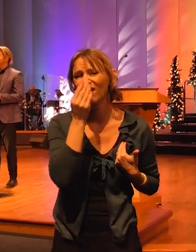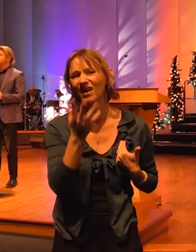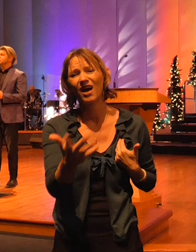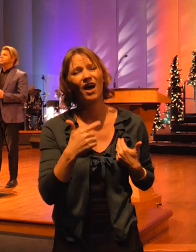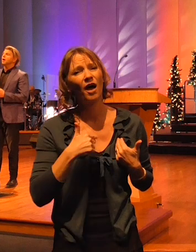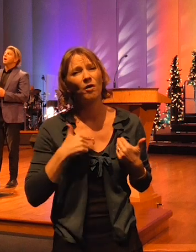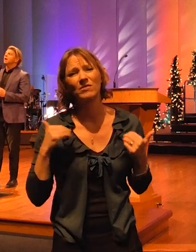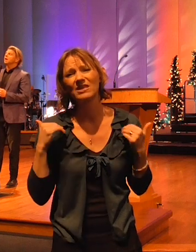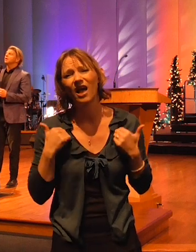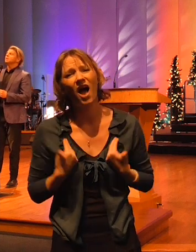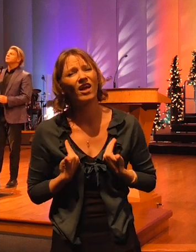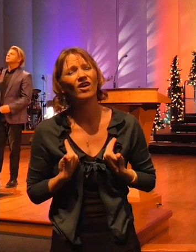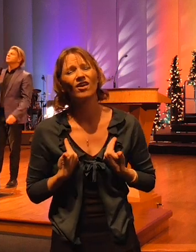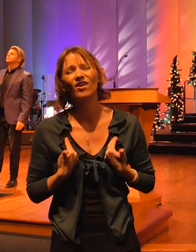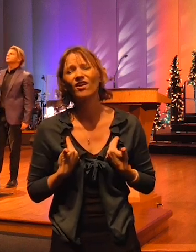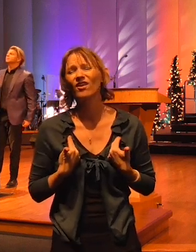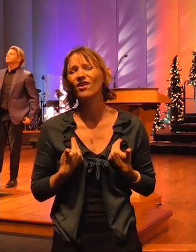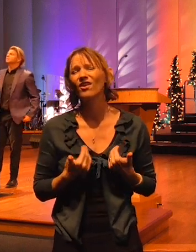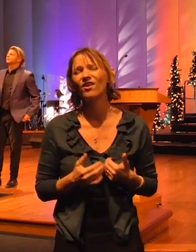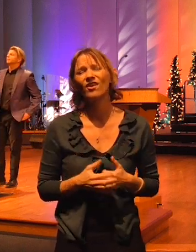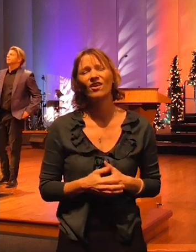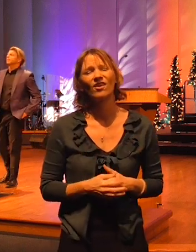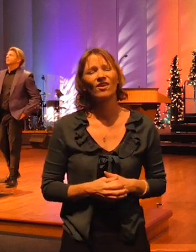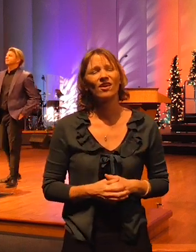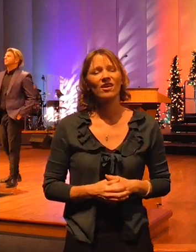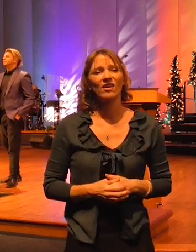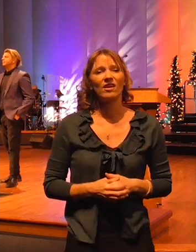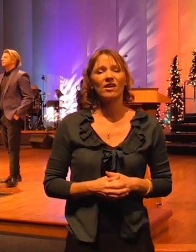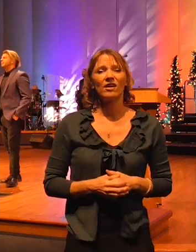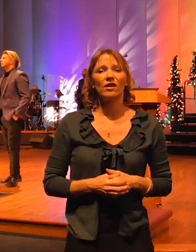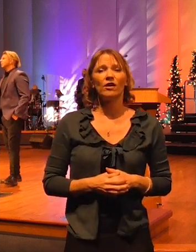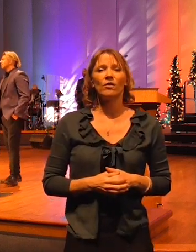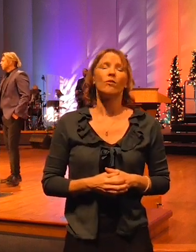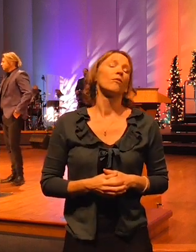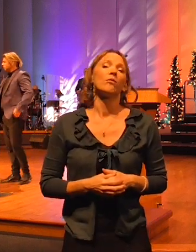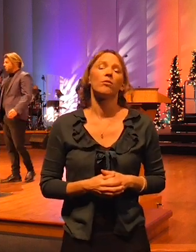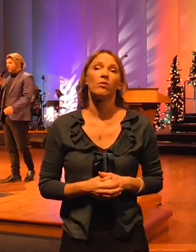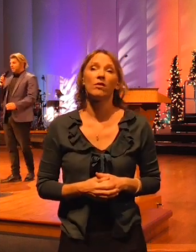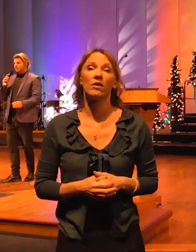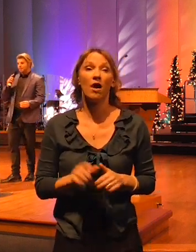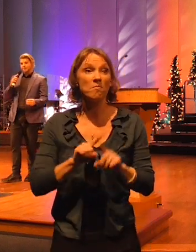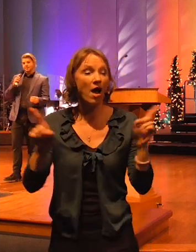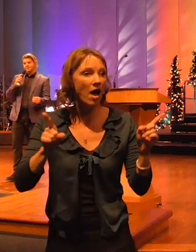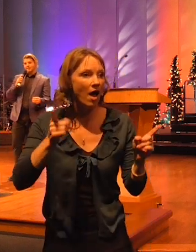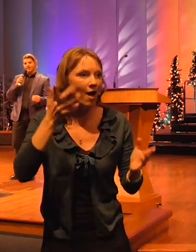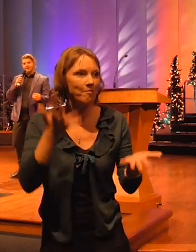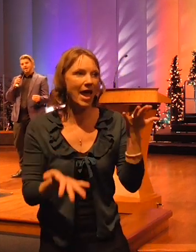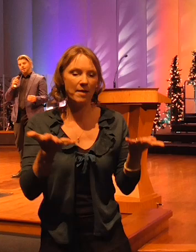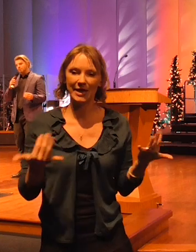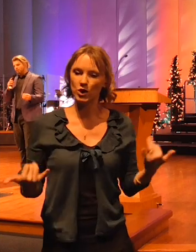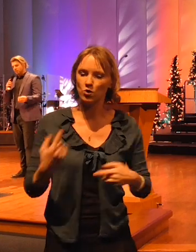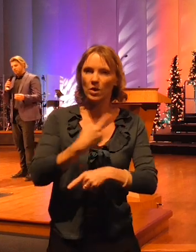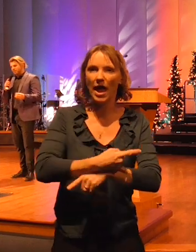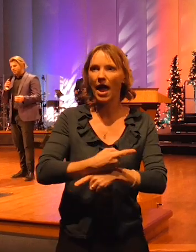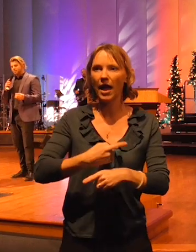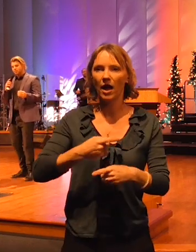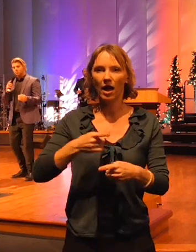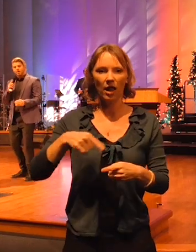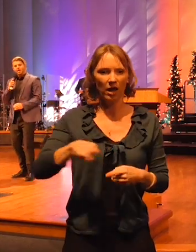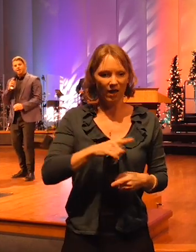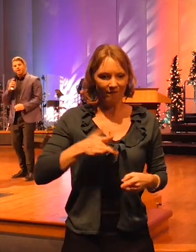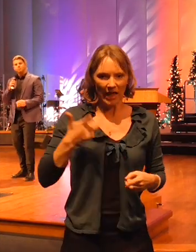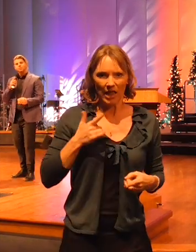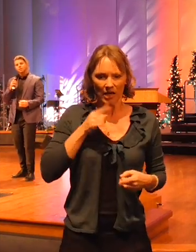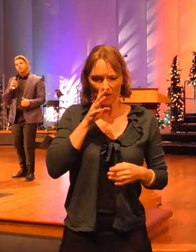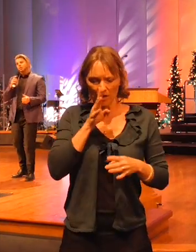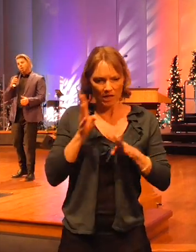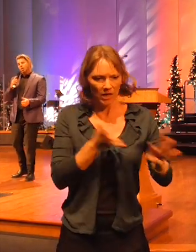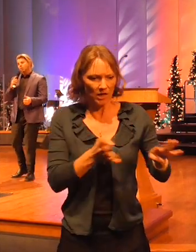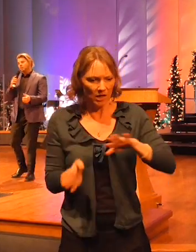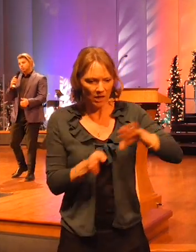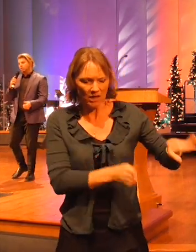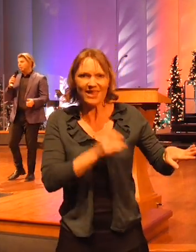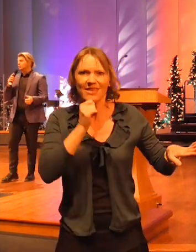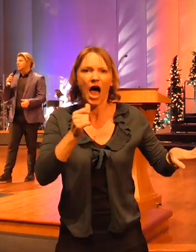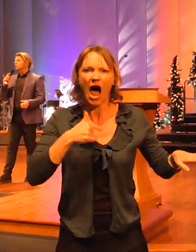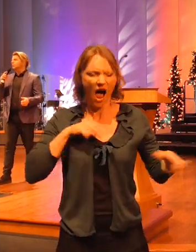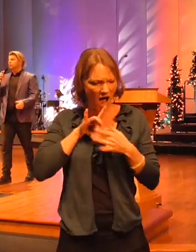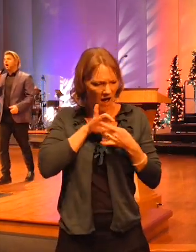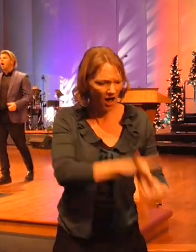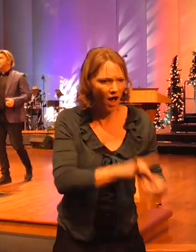cansado, pero tal vez hoy no aleje esto, voy a mi lucha, soy un Dios para mi